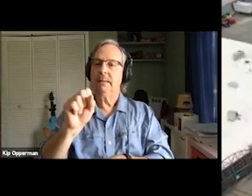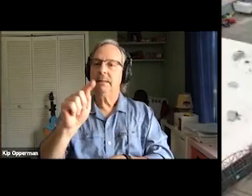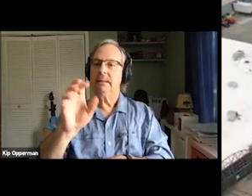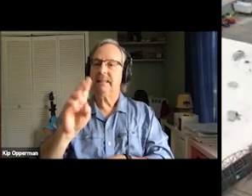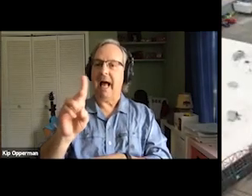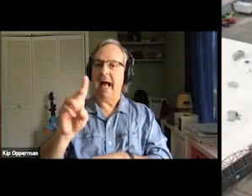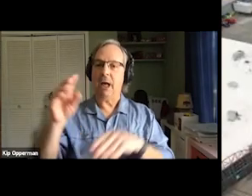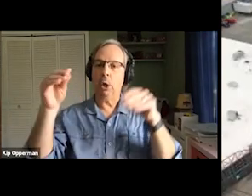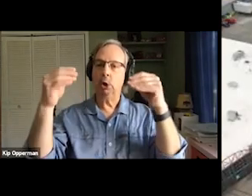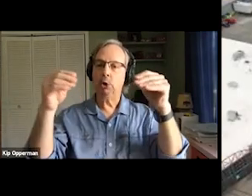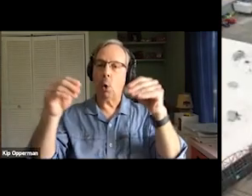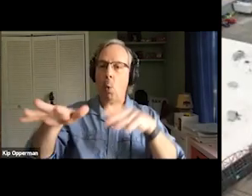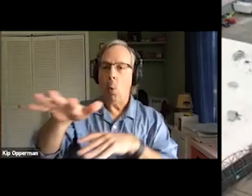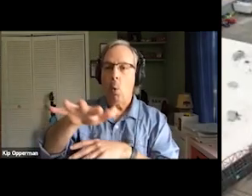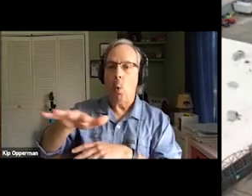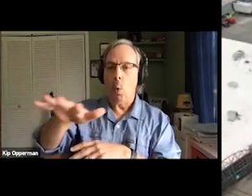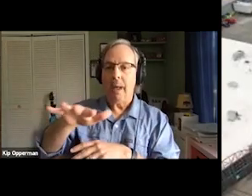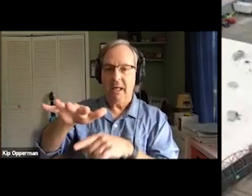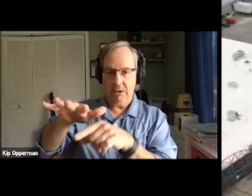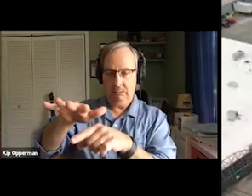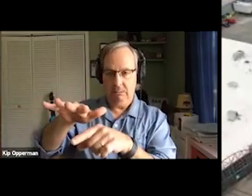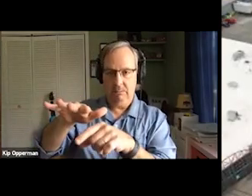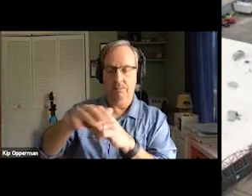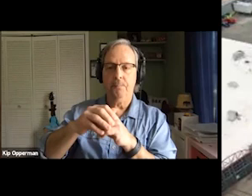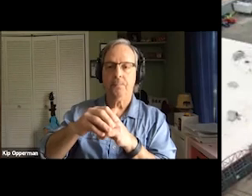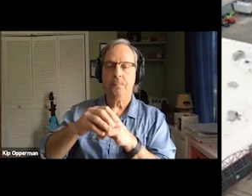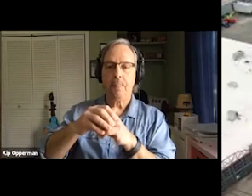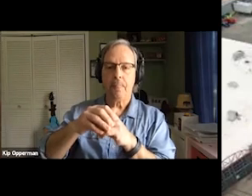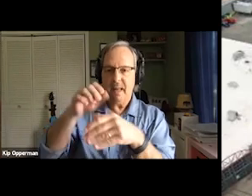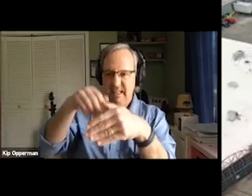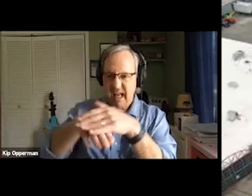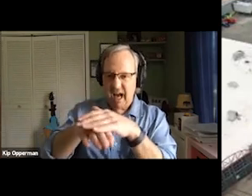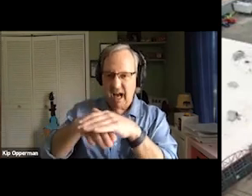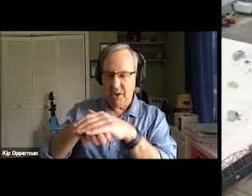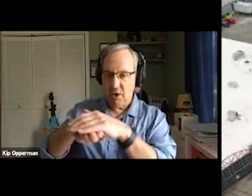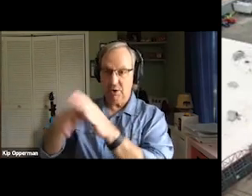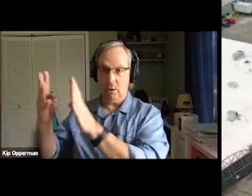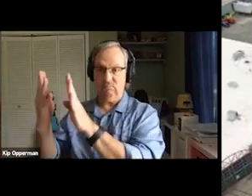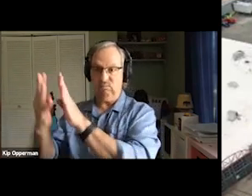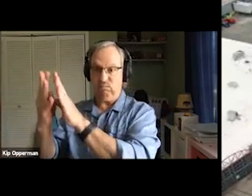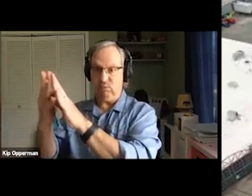que debajo del paso subterráneo se encuentra junto al Coliseo de Denver.